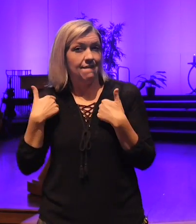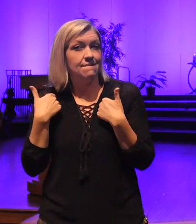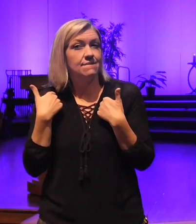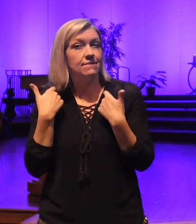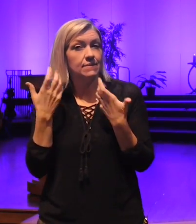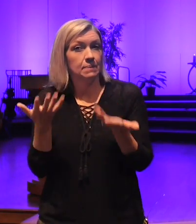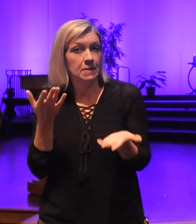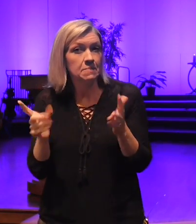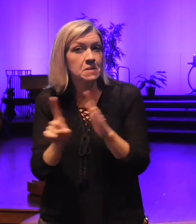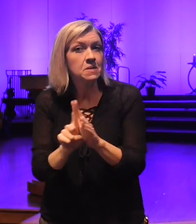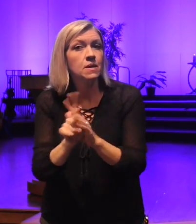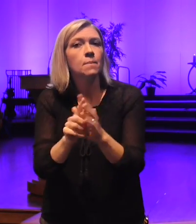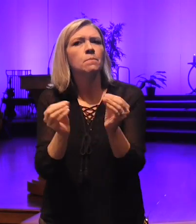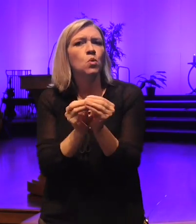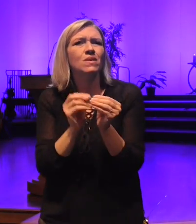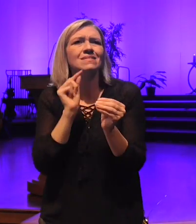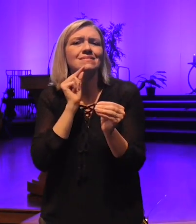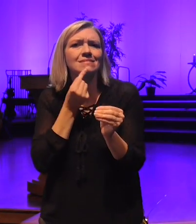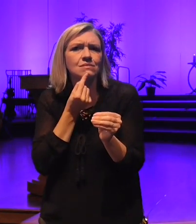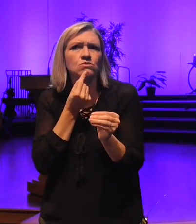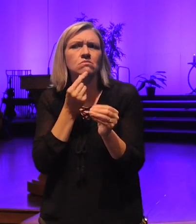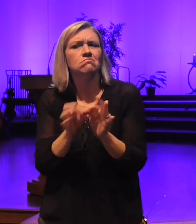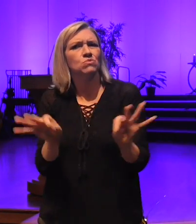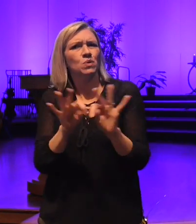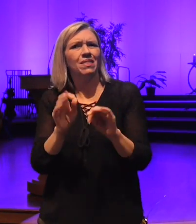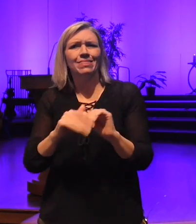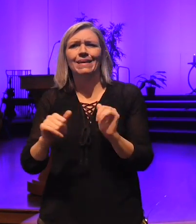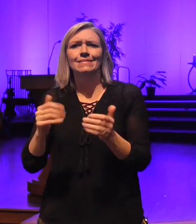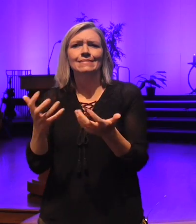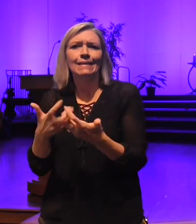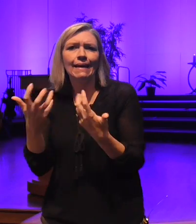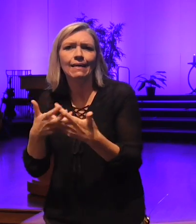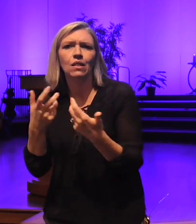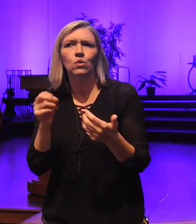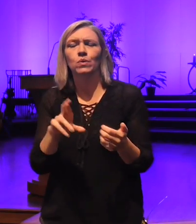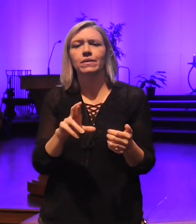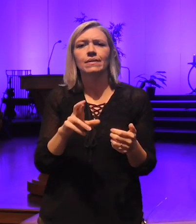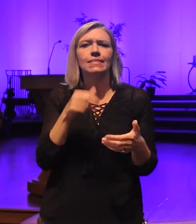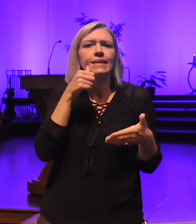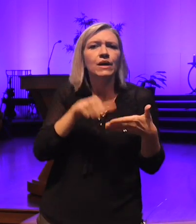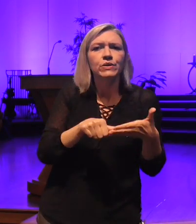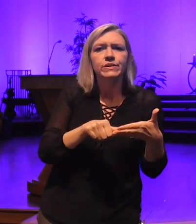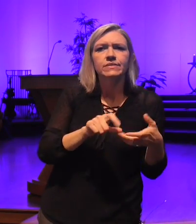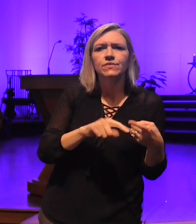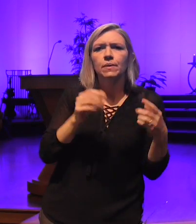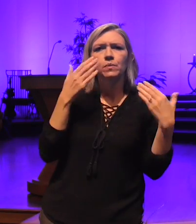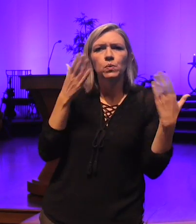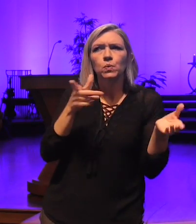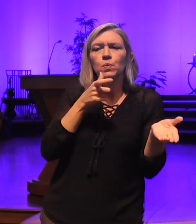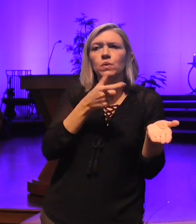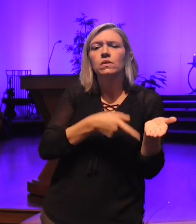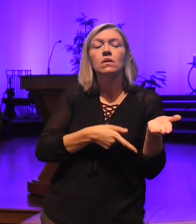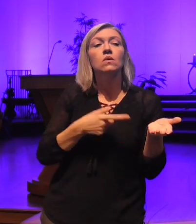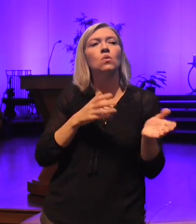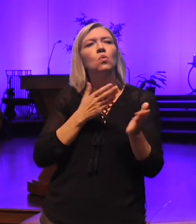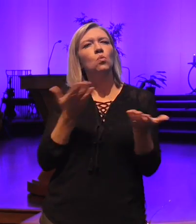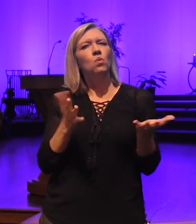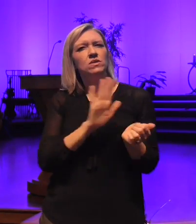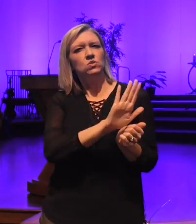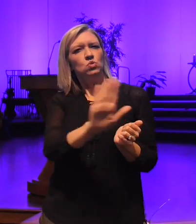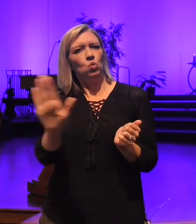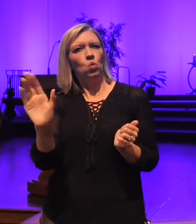más significativa que la col rizada y las cartas anónimas, entonces, ¿qué son para ti? que es